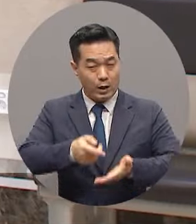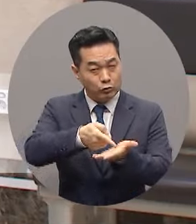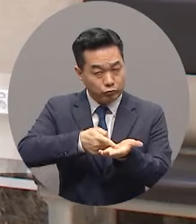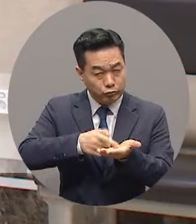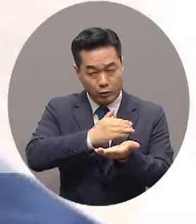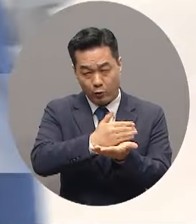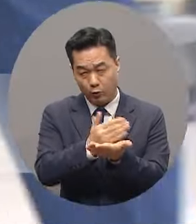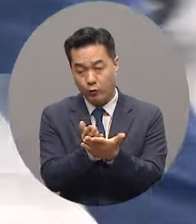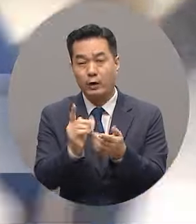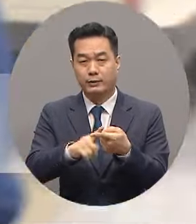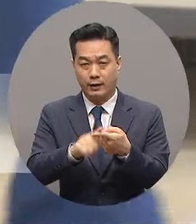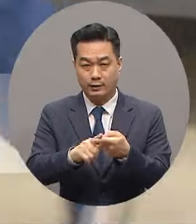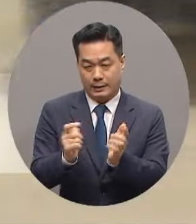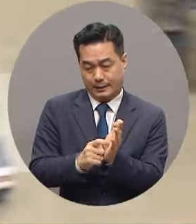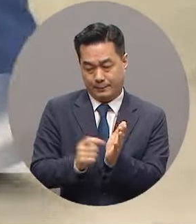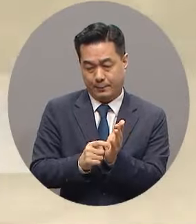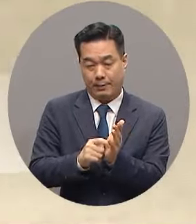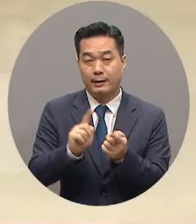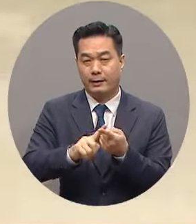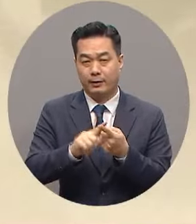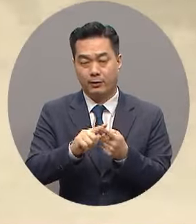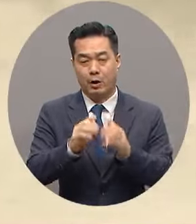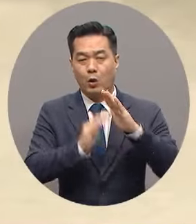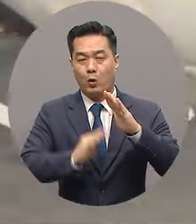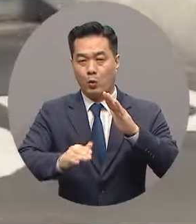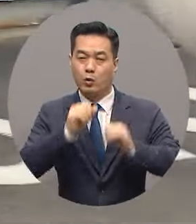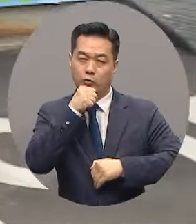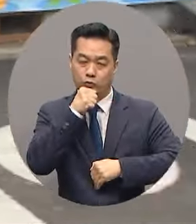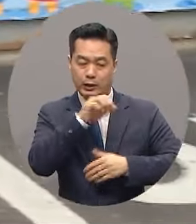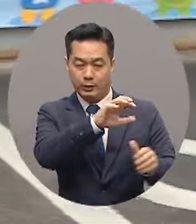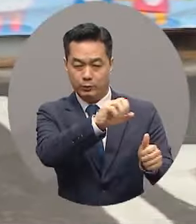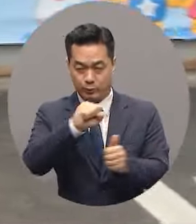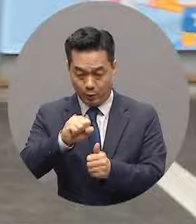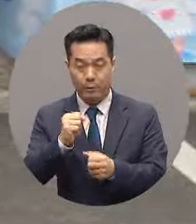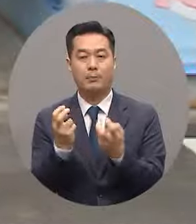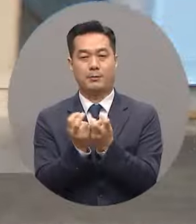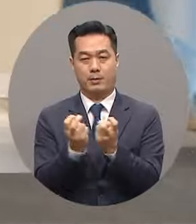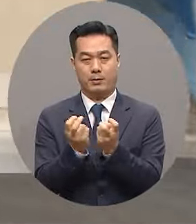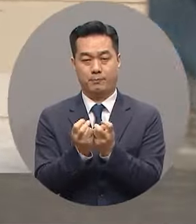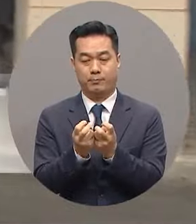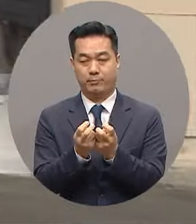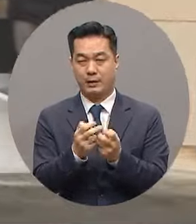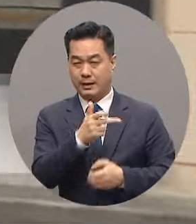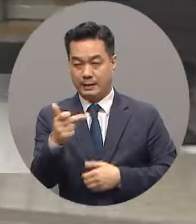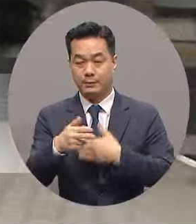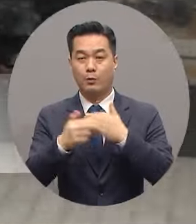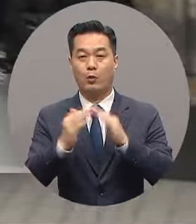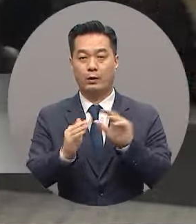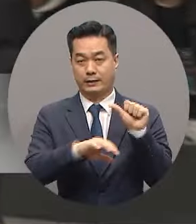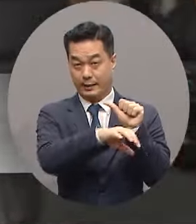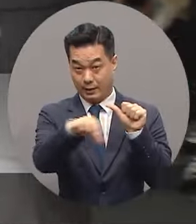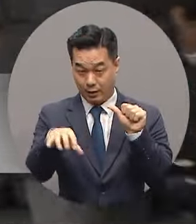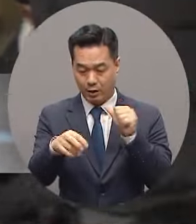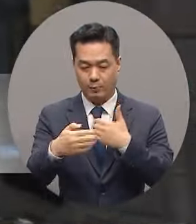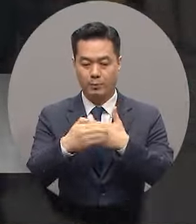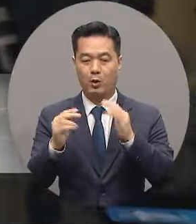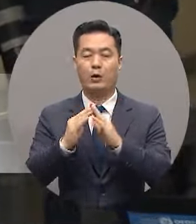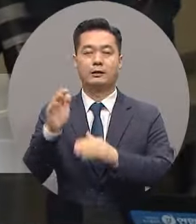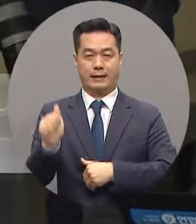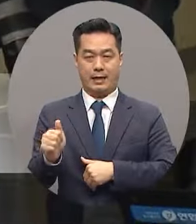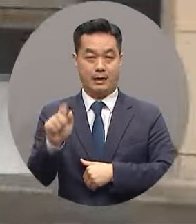또 필수 의료 분야에 난이도와 시급성 등을반영한 공공 정책 수가도 도입합니다.